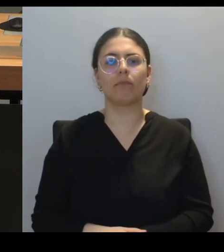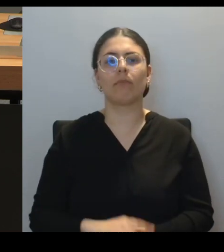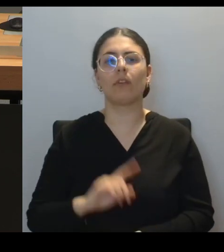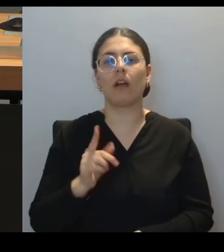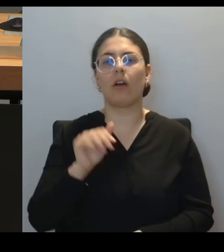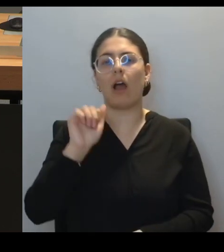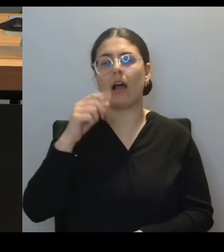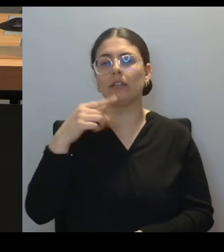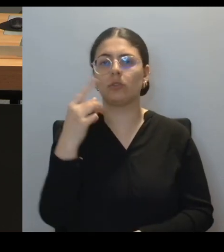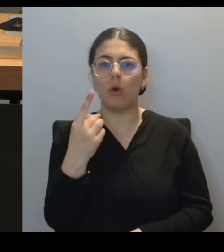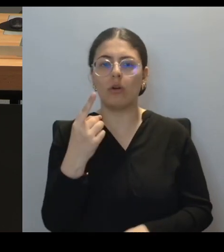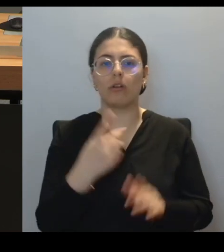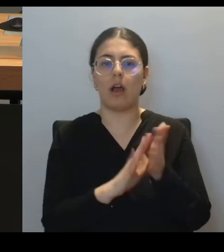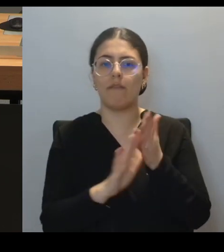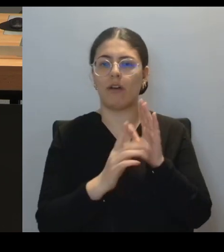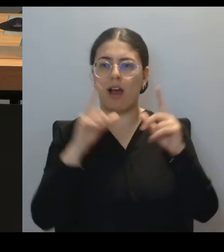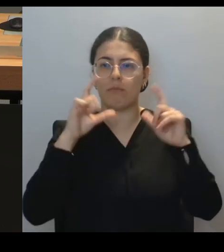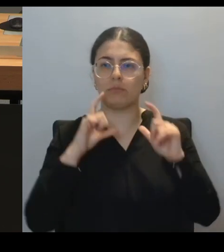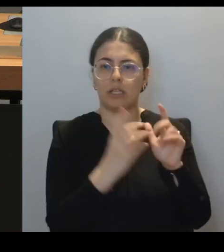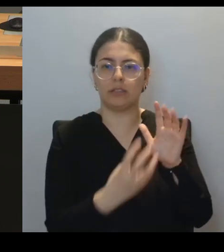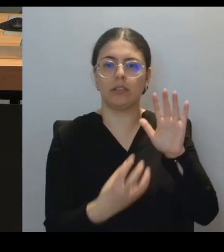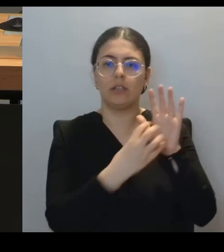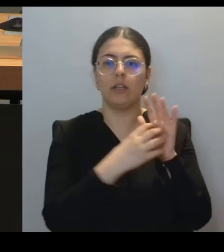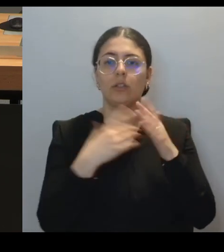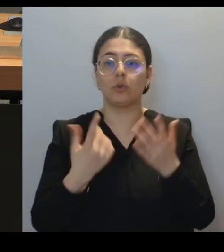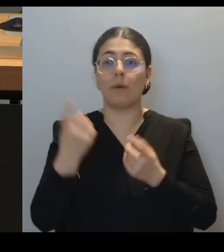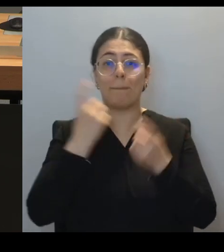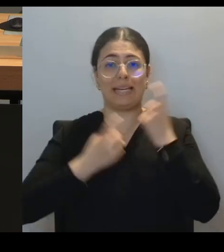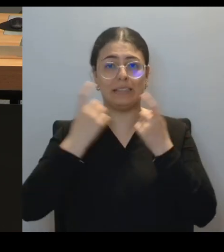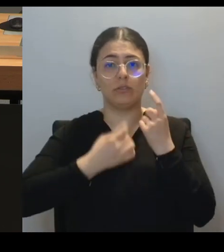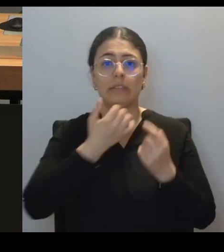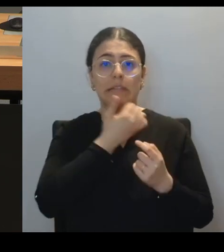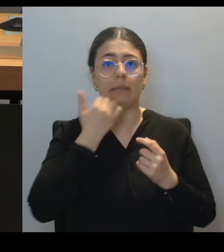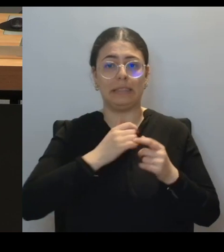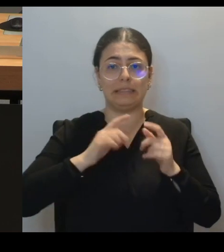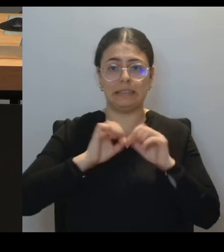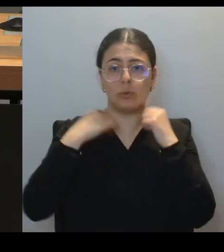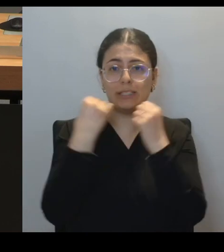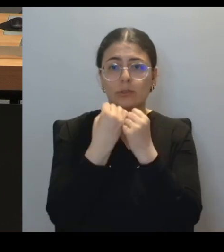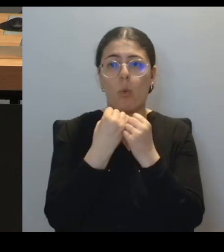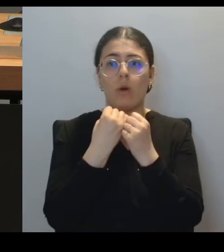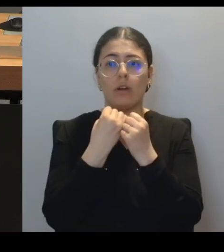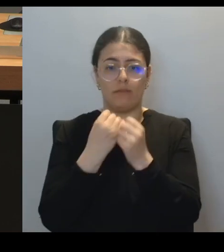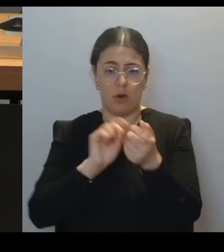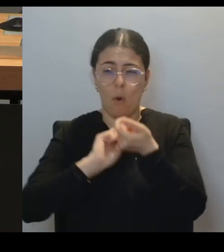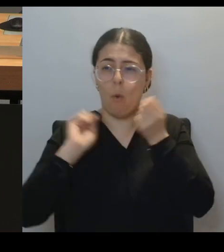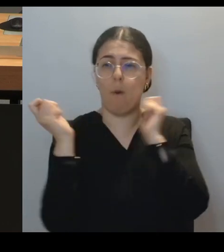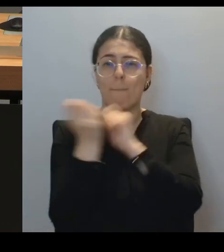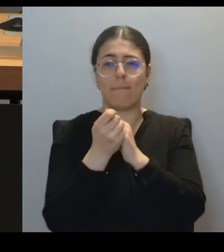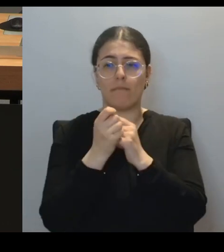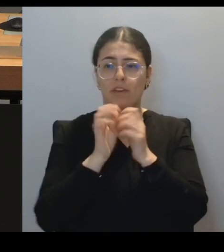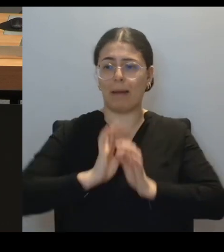Kriminalitätslage in unserem Land erst einmal gar nichts verändern. Die Schleierfahndung ist ein Instrumentarium, was durchaus